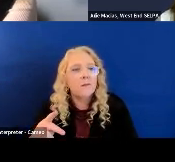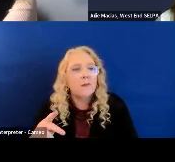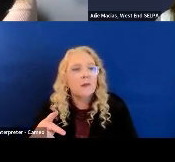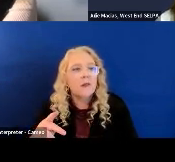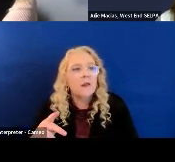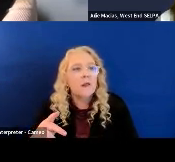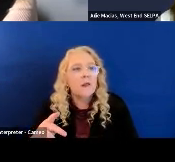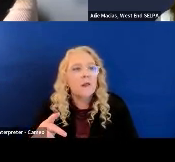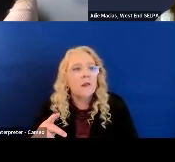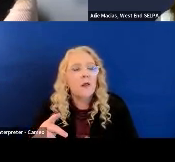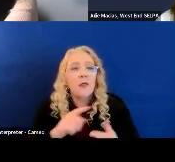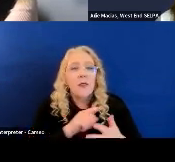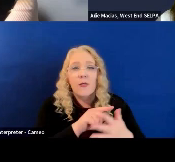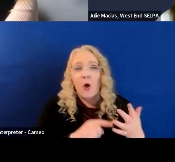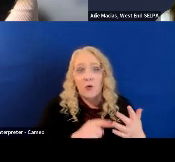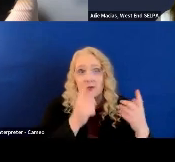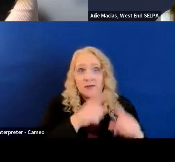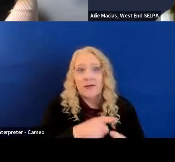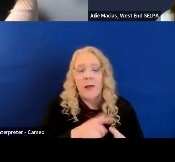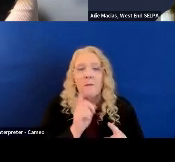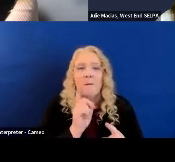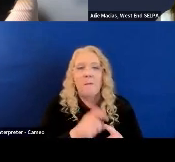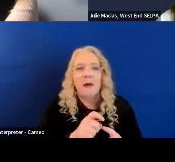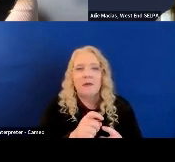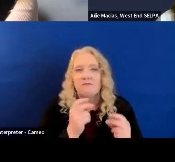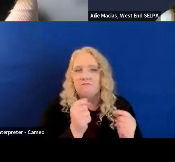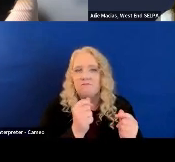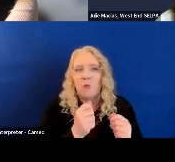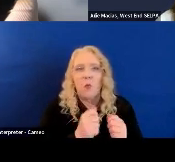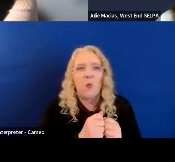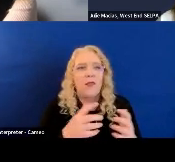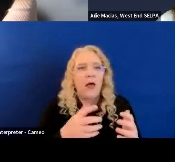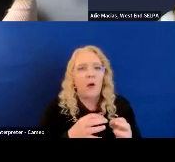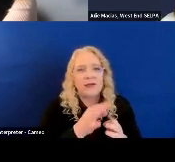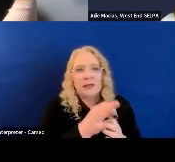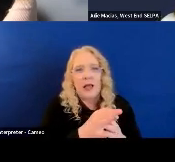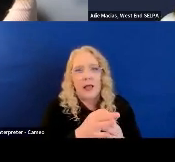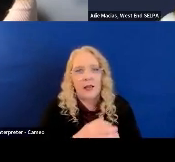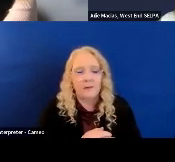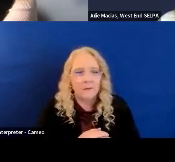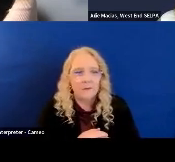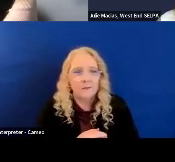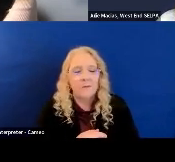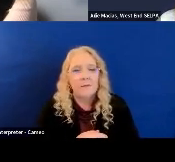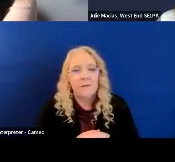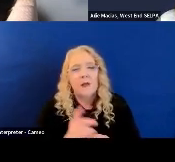.pero no consienten a todas las partes del IEP, el componente del programa al que usted esta de acuerdo debe implementarse sin demora, Creo que Raylin mencionó esto un poco antes,